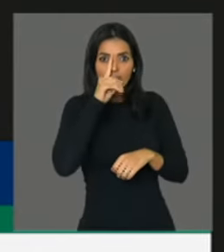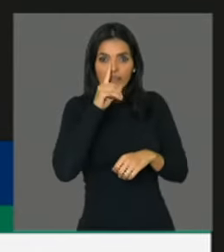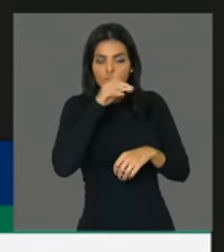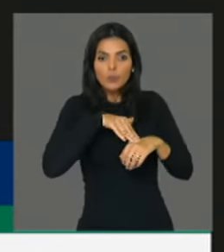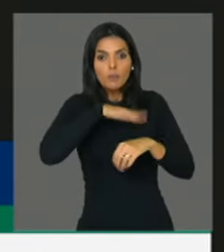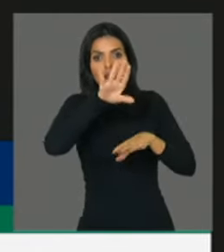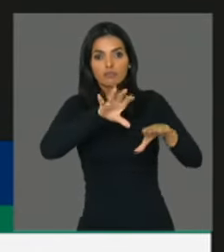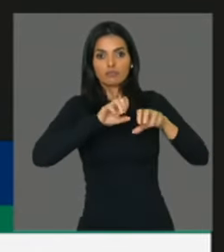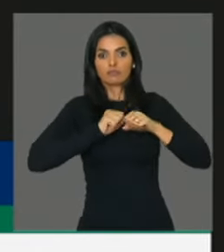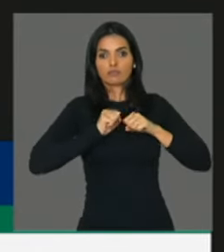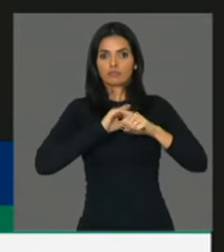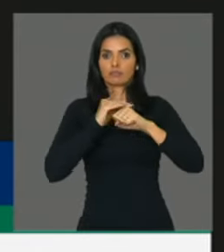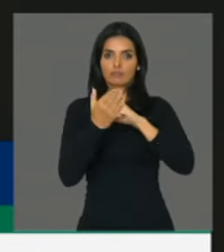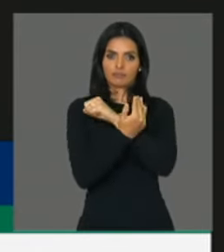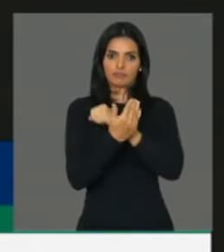CORONAVÍRUS, PORQUE PRODUZ